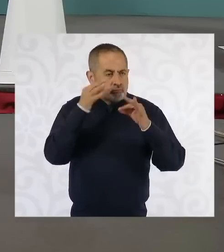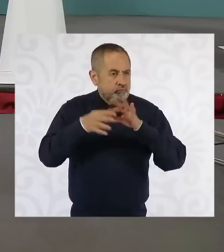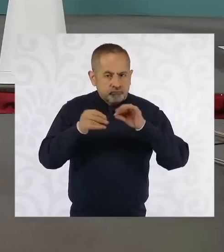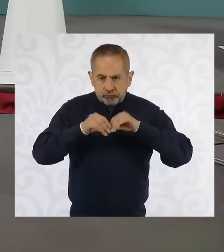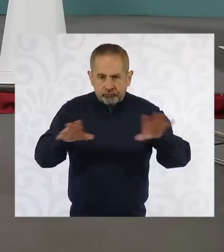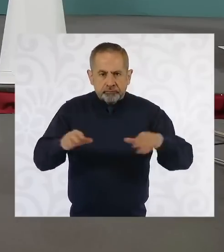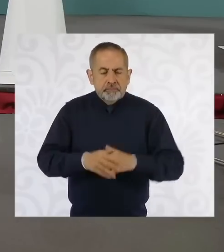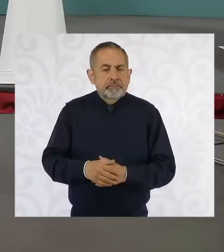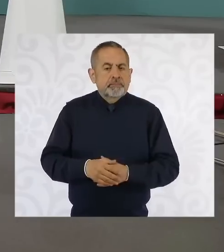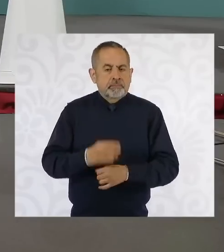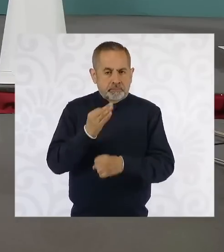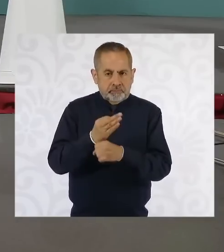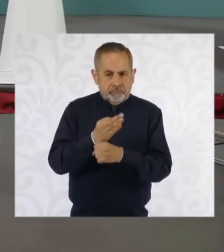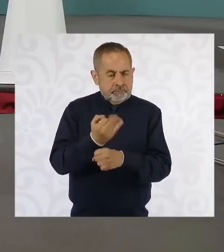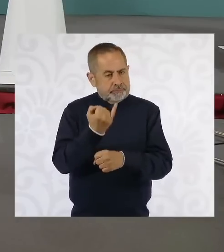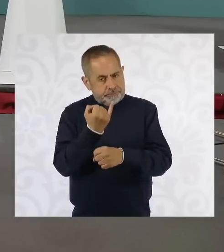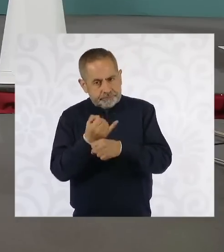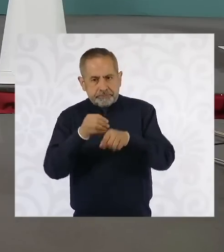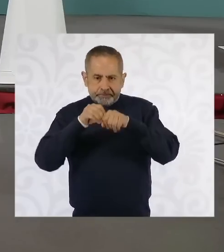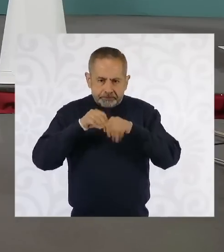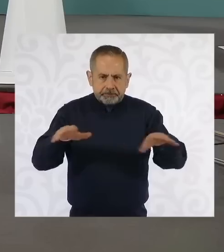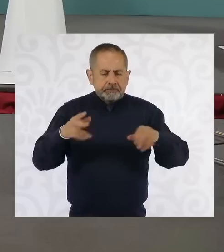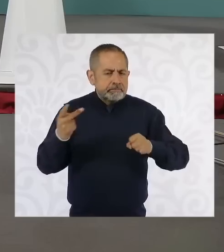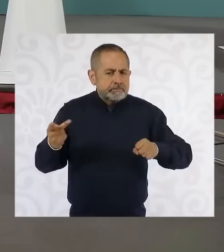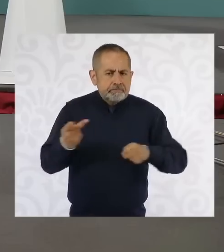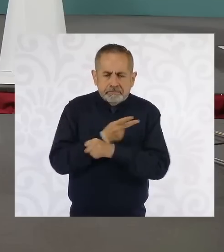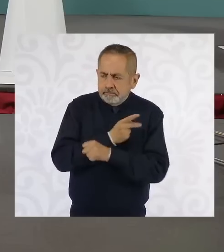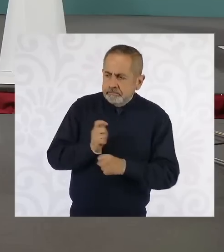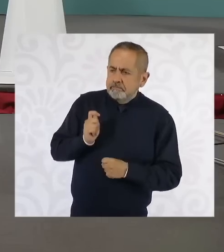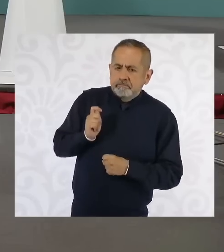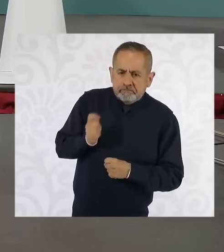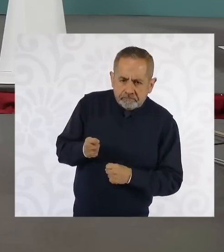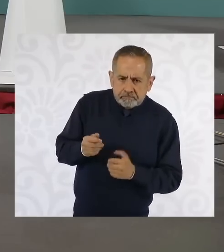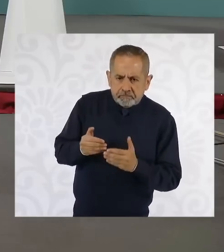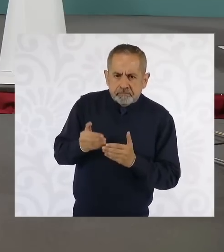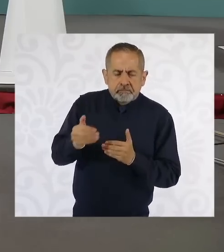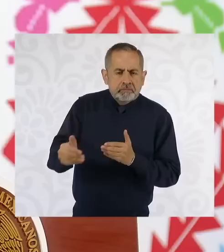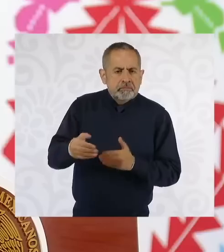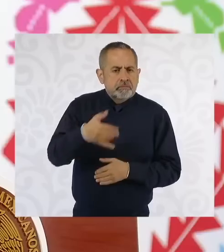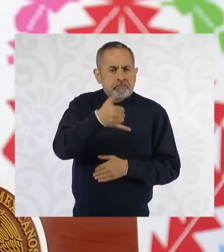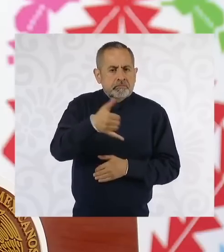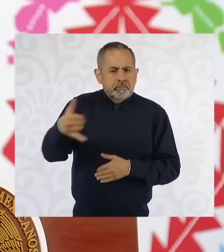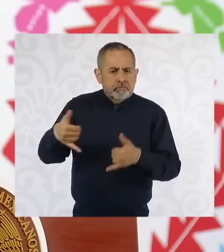para informarles los avances del infonavid en el programa